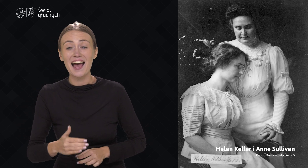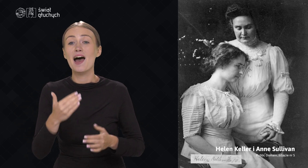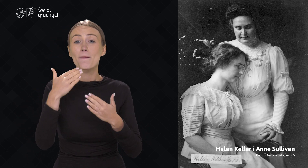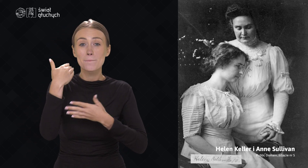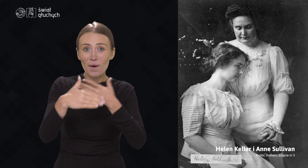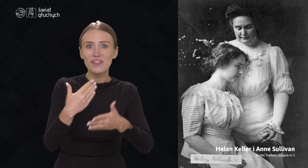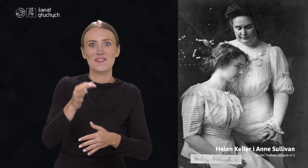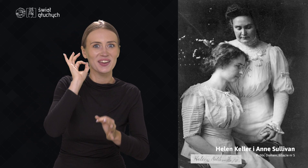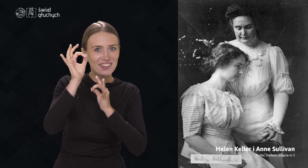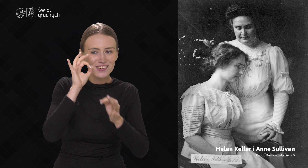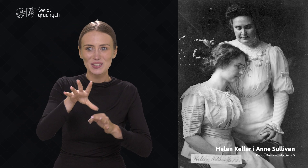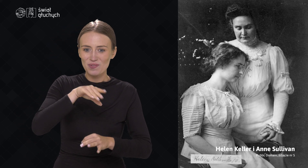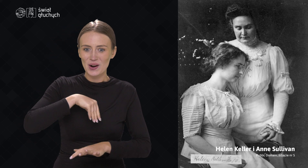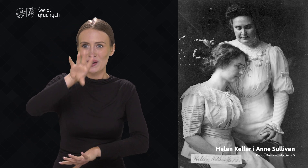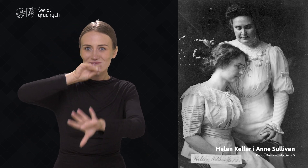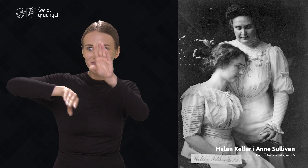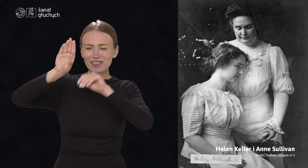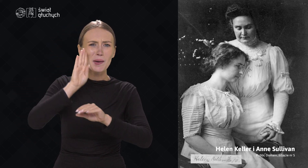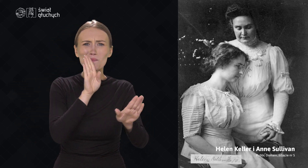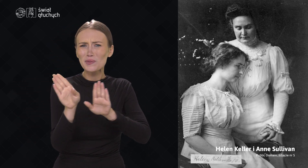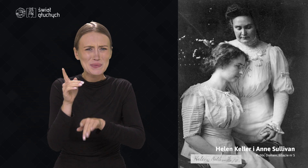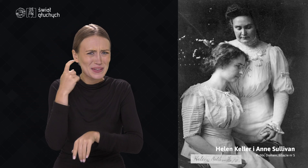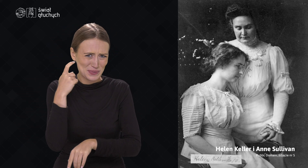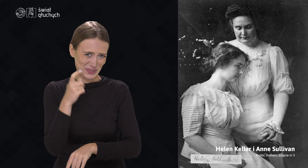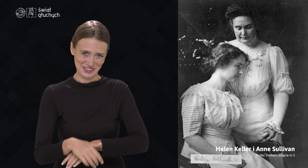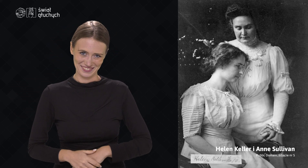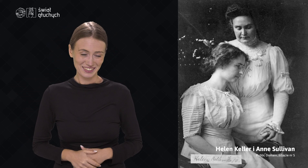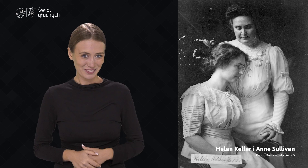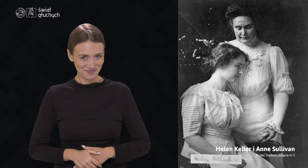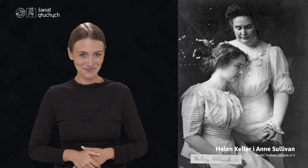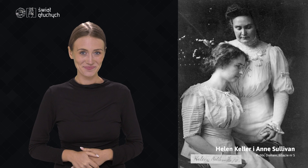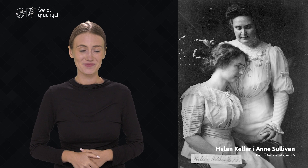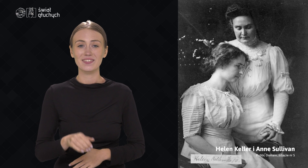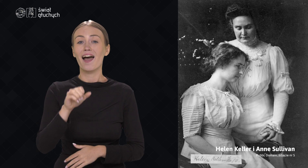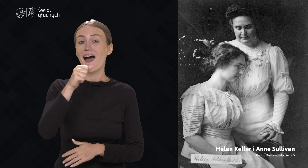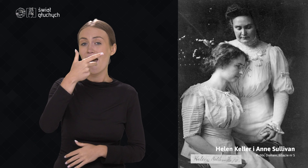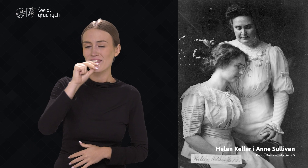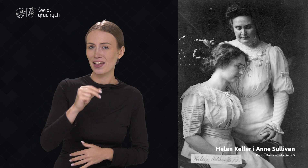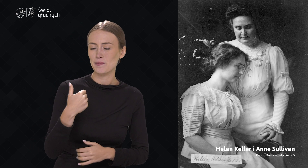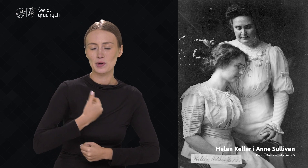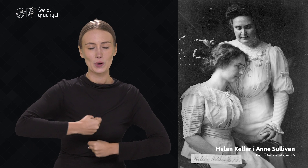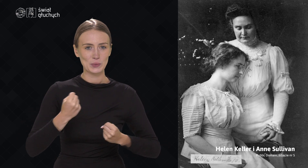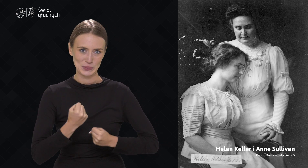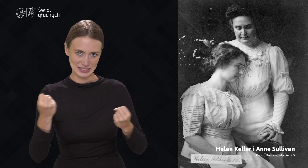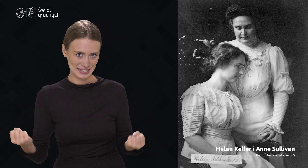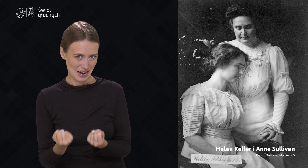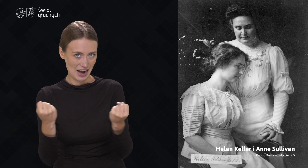dzięki czemu mogła przyswajać informacje niemal jak osoba słysząca. Anne szczególnie dbała o to,